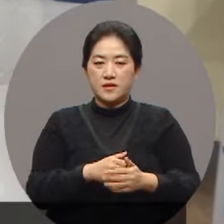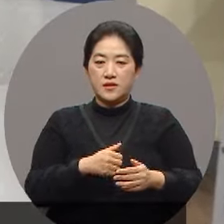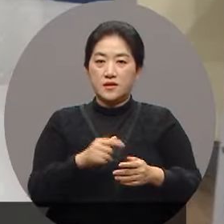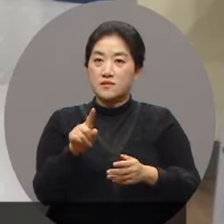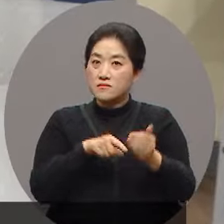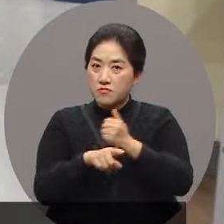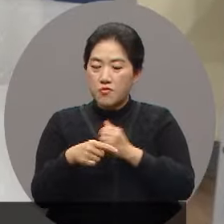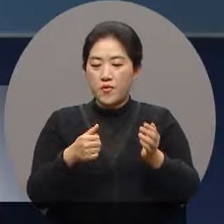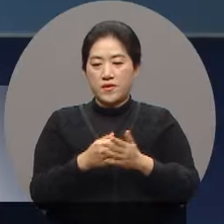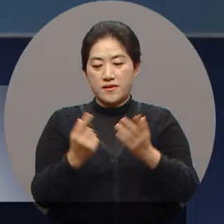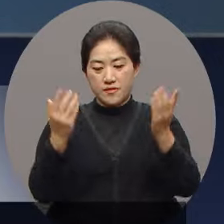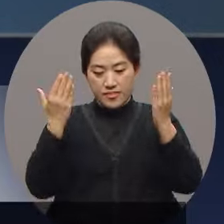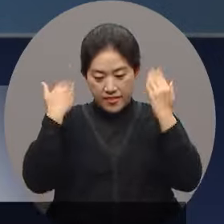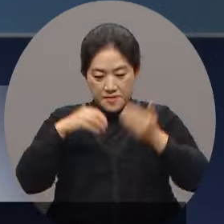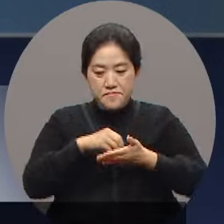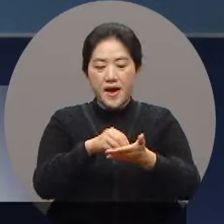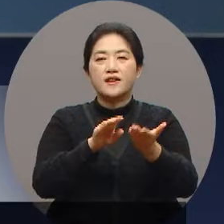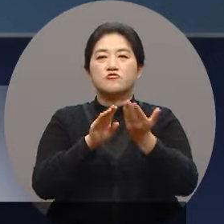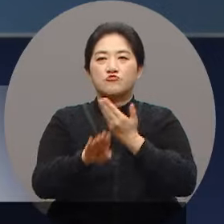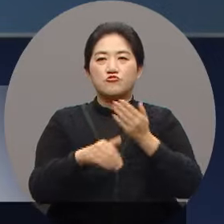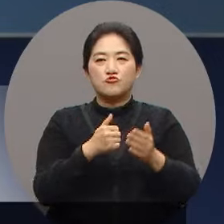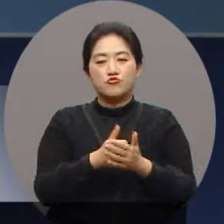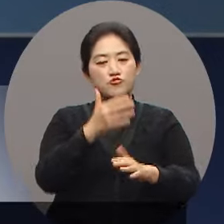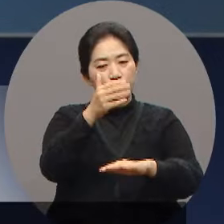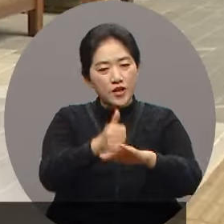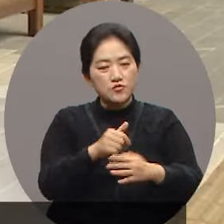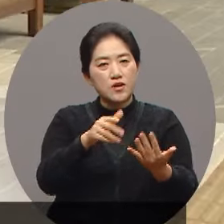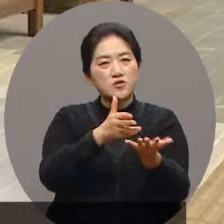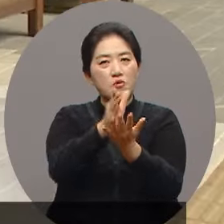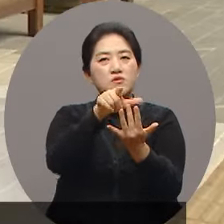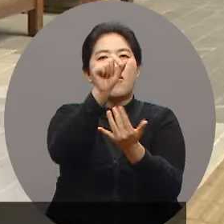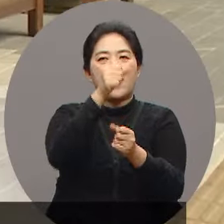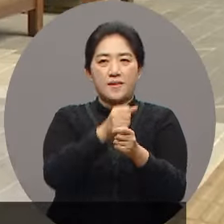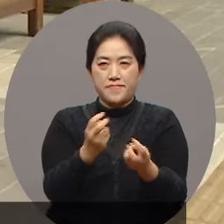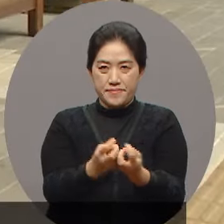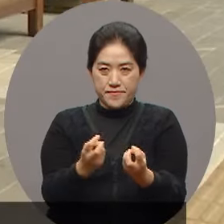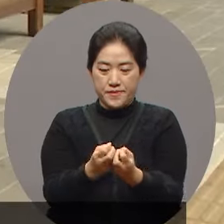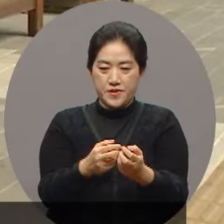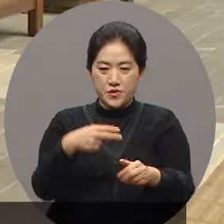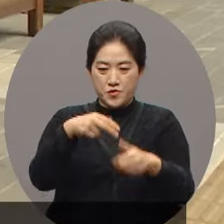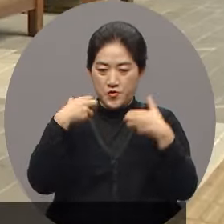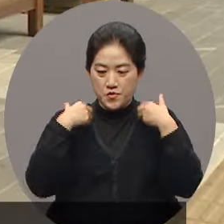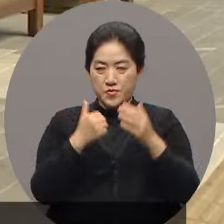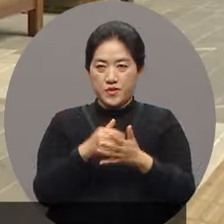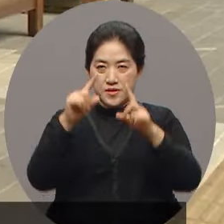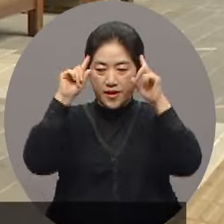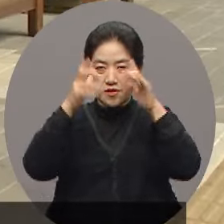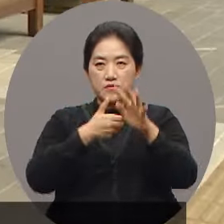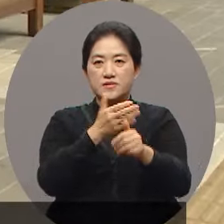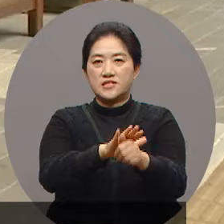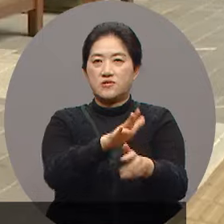자유 전공, 무전공 입학은 대학에 다니다가나중에 전공을 선택해 결정하는 걸 가리킵니다.